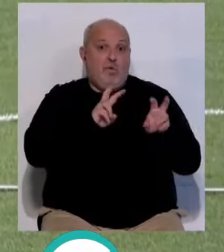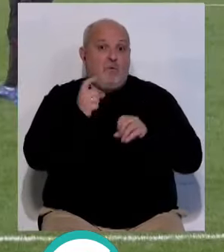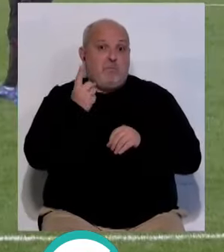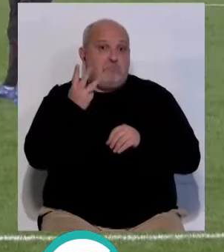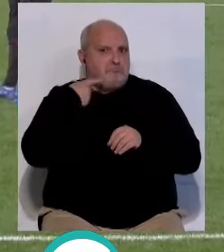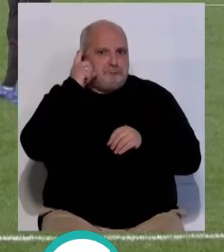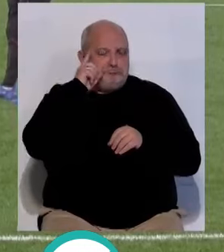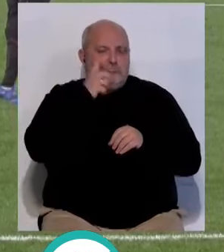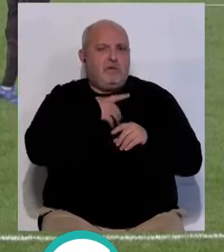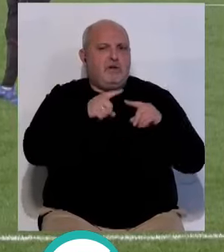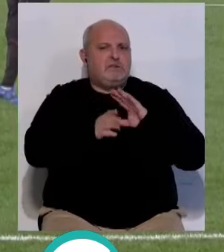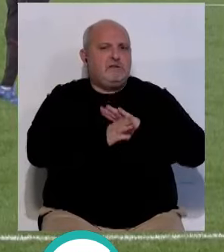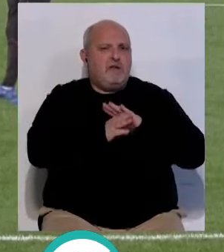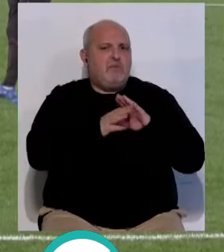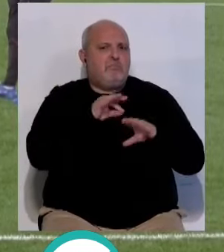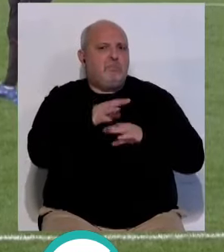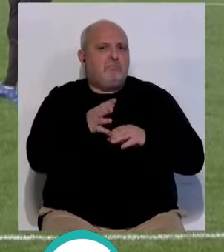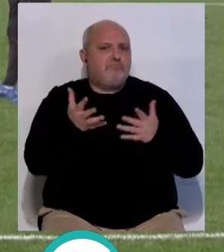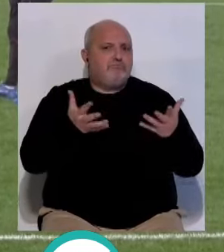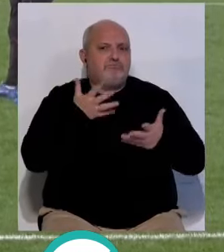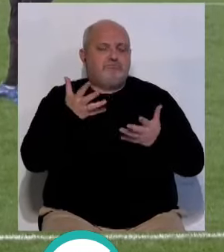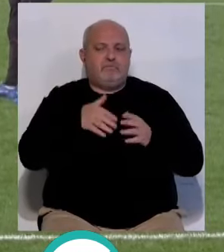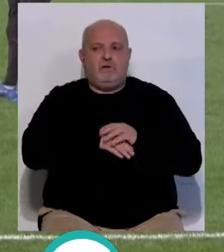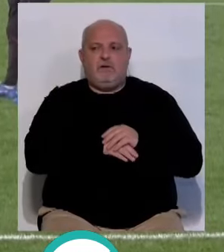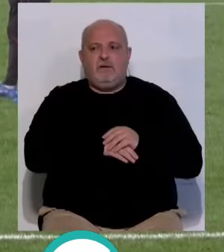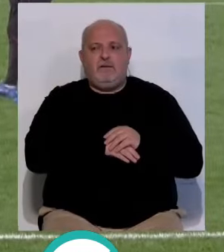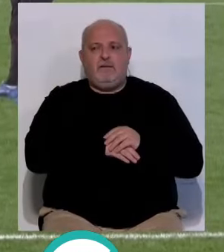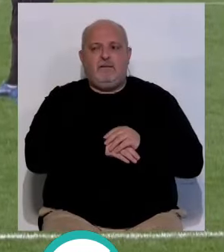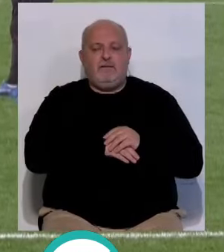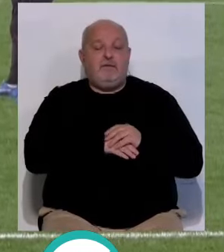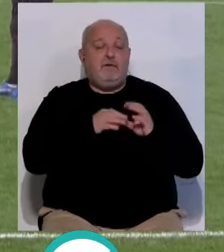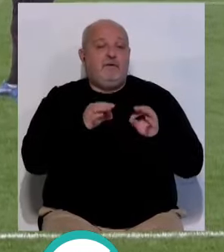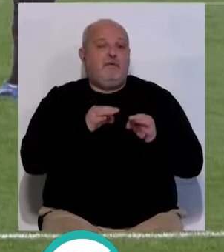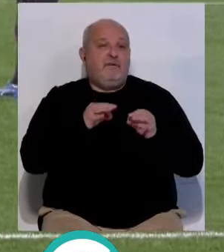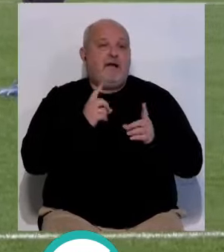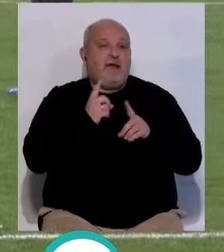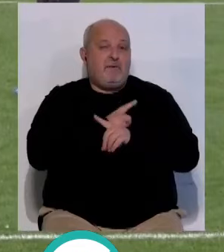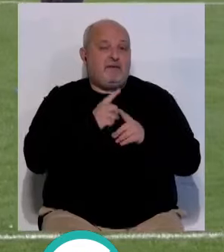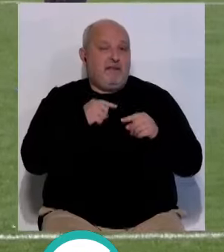confeccionado él H pensamos siempre en el cambio entrenador y muchas veces cambio entrenador no te